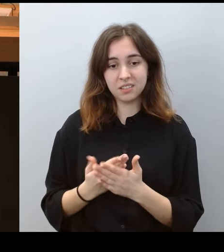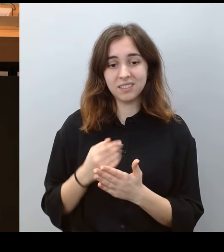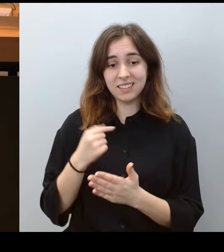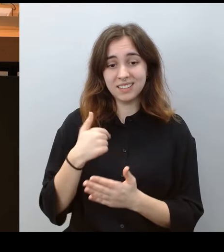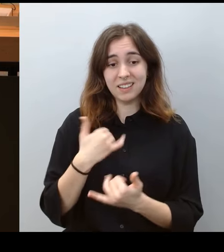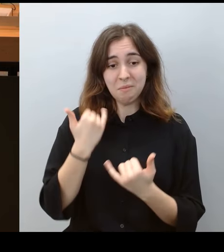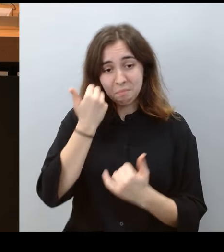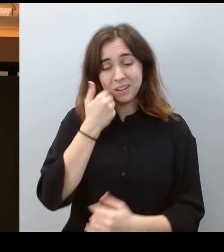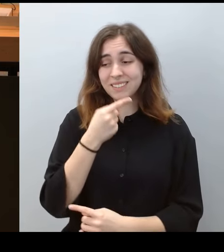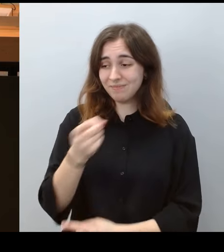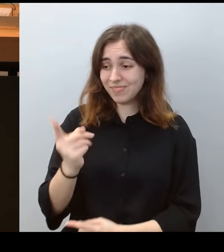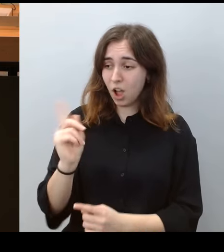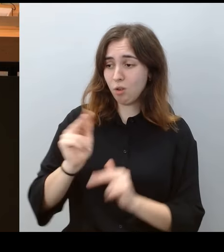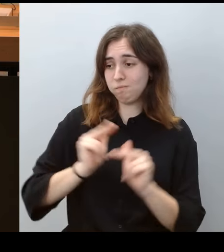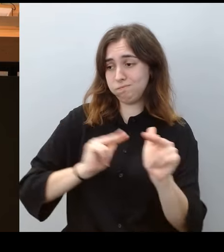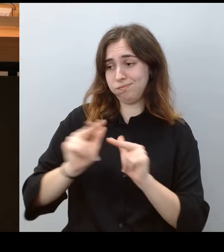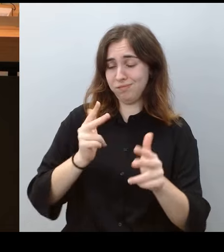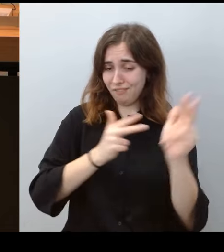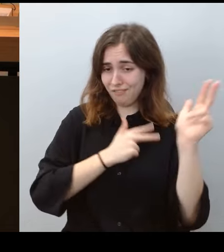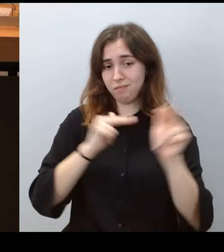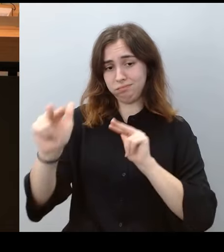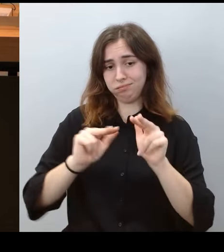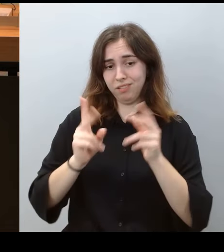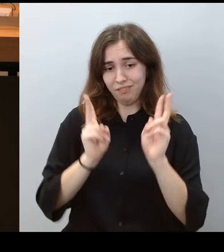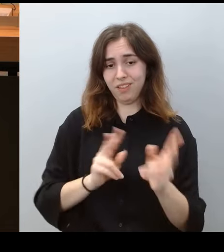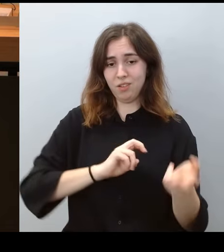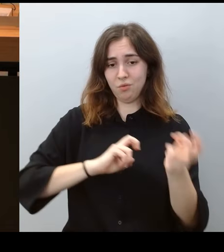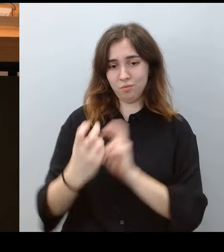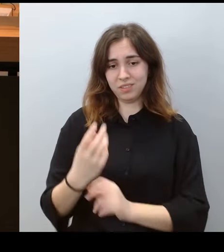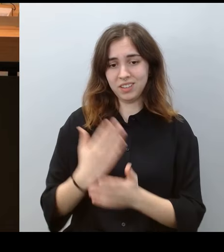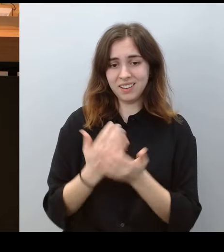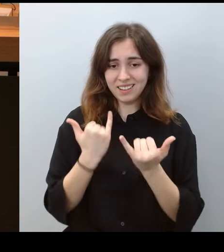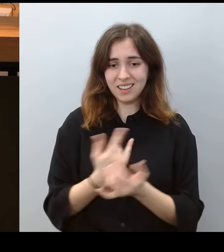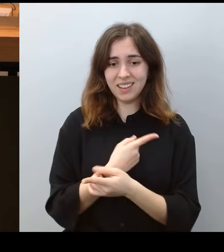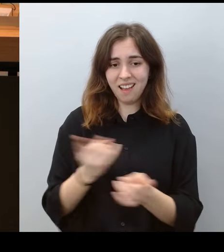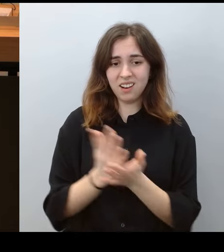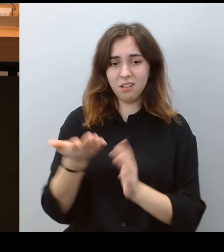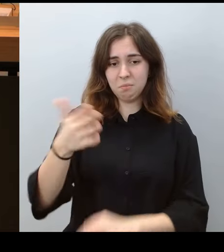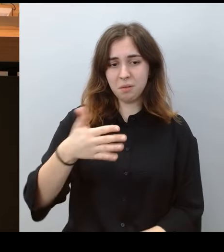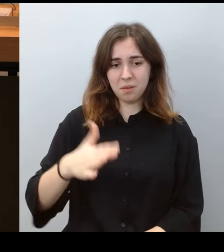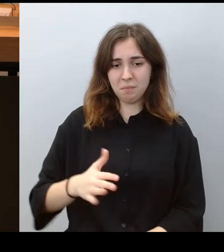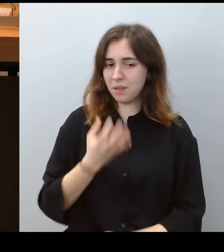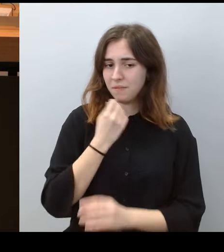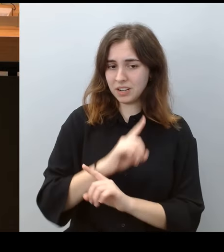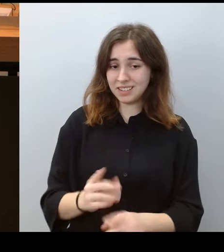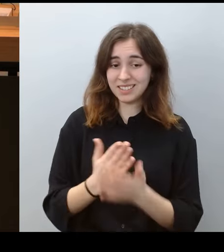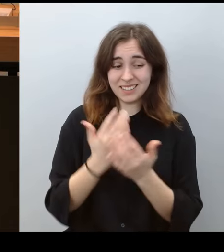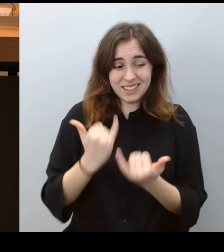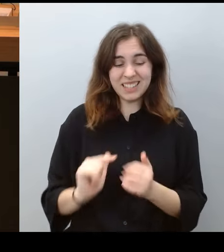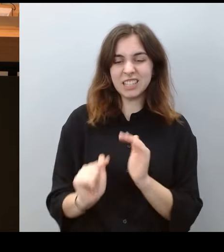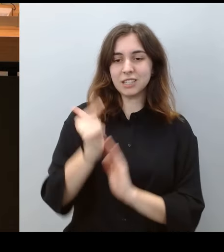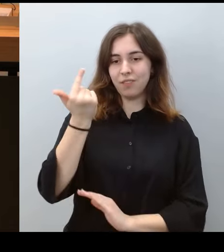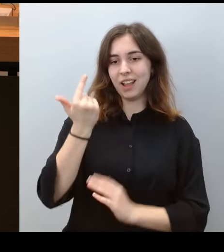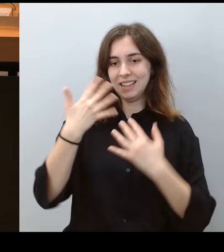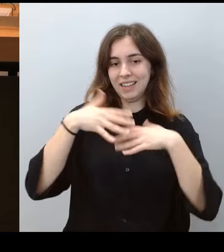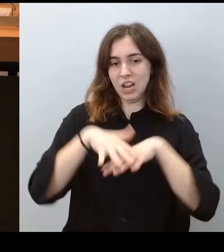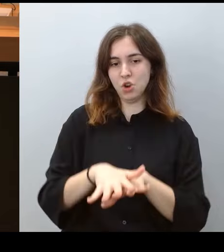nicht dem Rotstift zum Opfer fallen. Schaffen Sie eine zweite inklusive 24 sieben Unterkunft für Obdachlose damit der Rollstuhl in